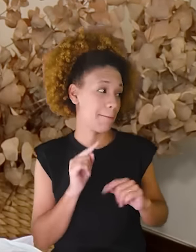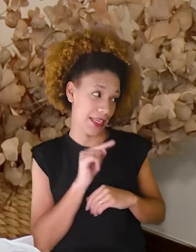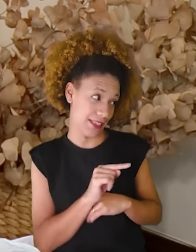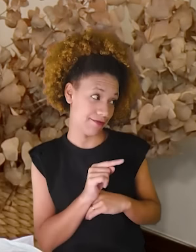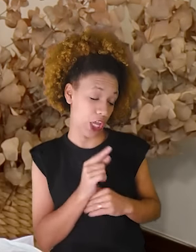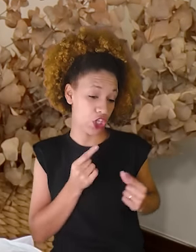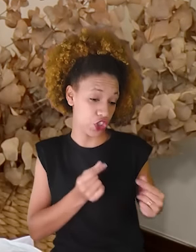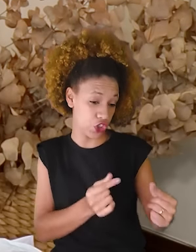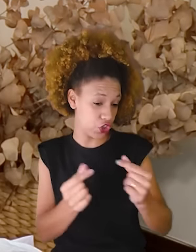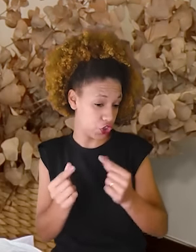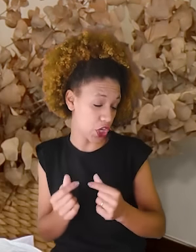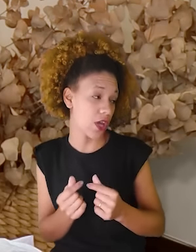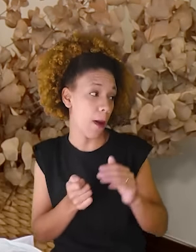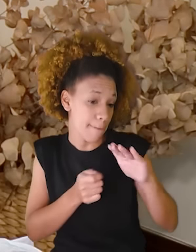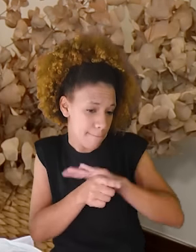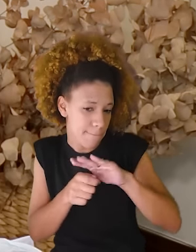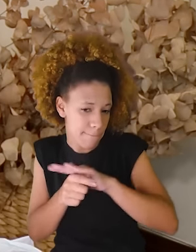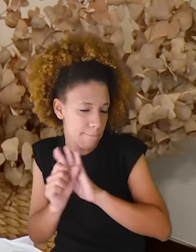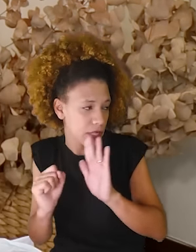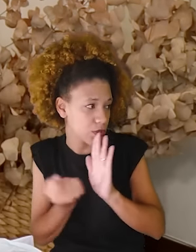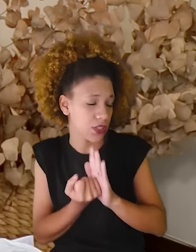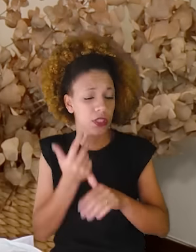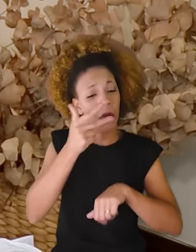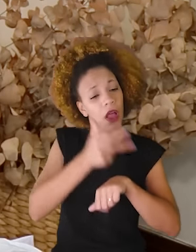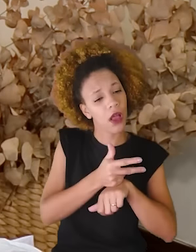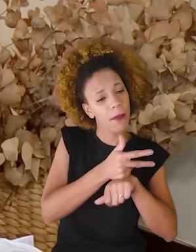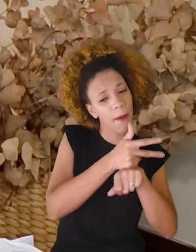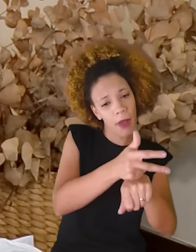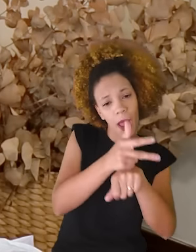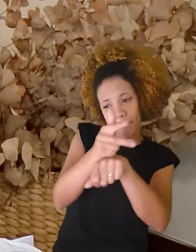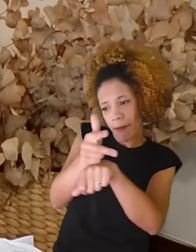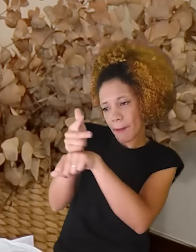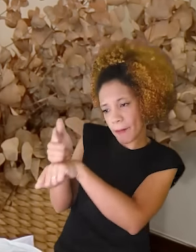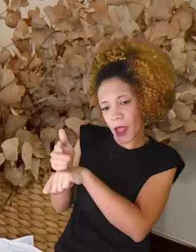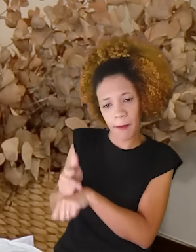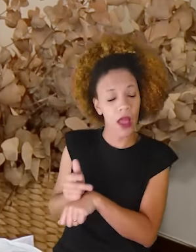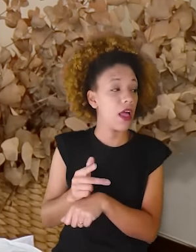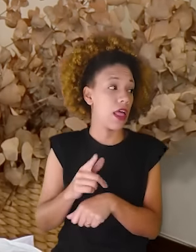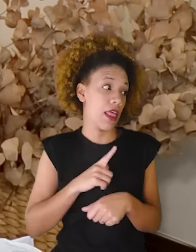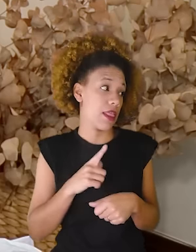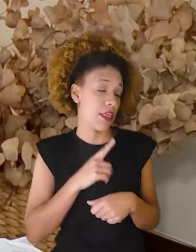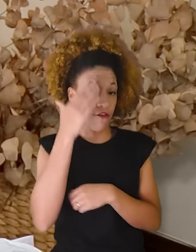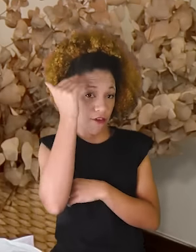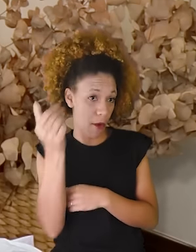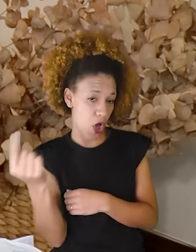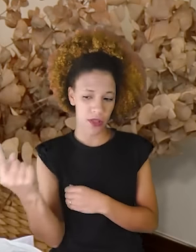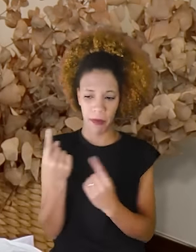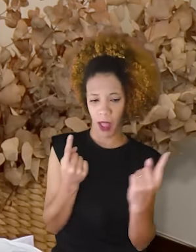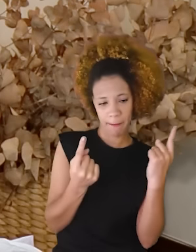com Patrocínio pegando uma câmera e filmando e isso te gera uma porrada de celebridade ao redor